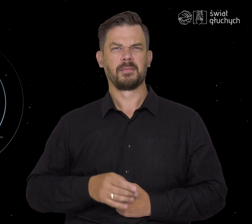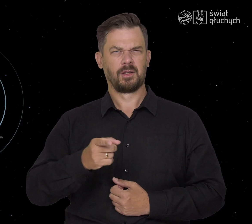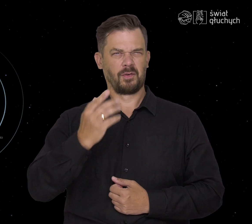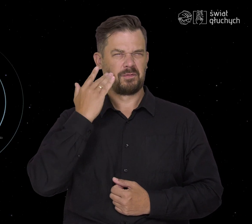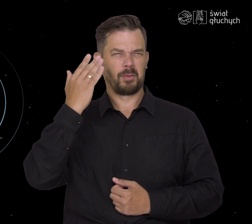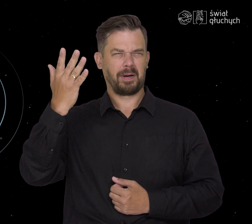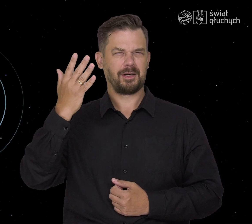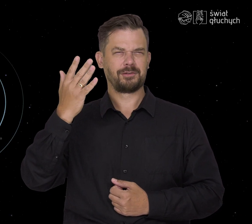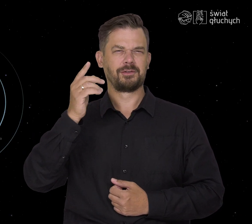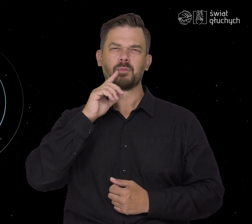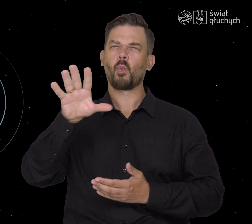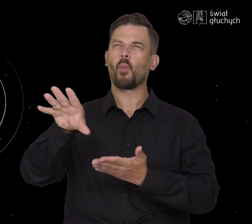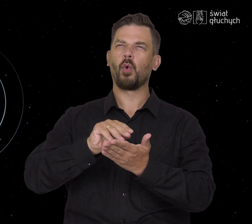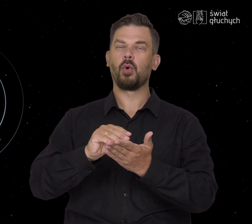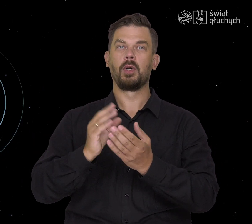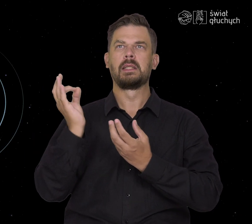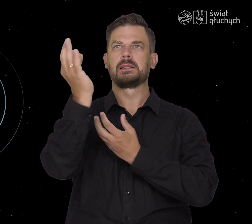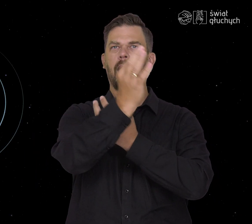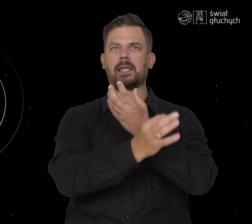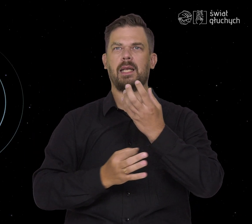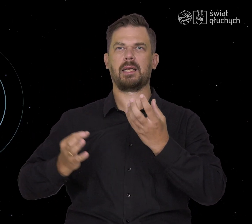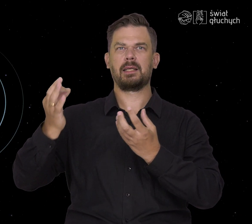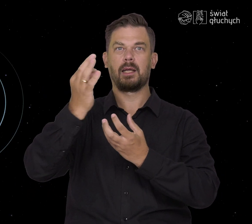Spróbujcie sobie teraz wyobrazić krajobrazy tych satelitów.